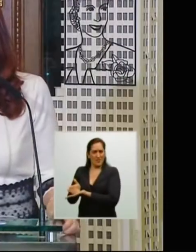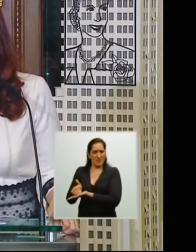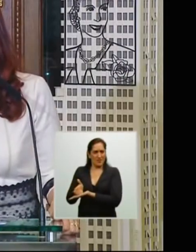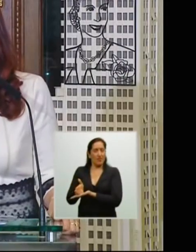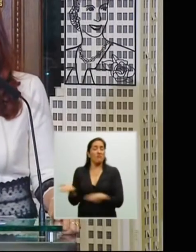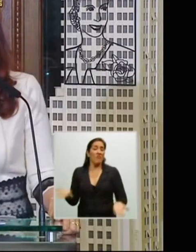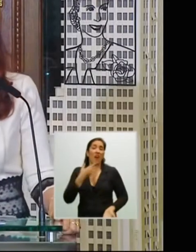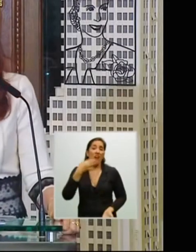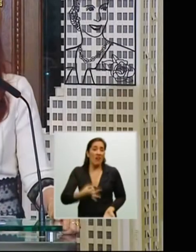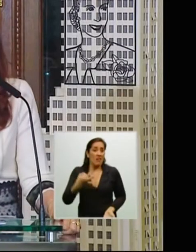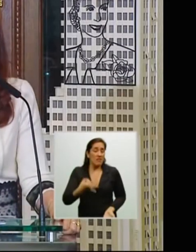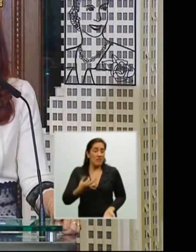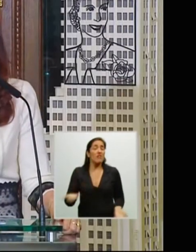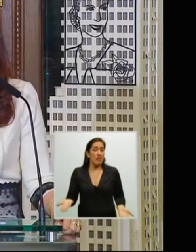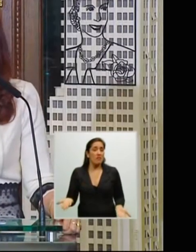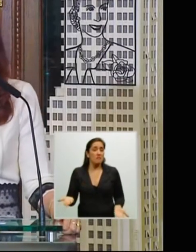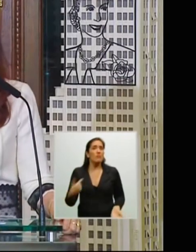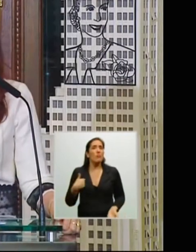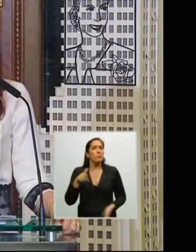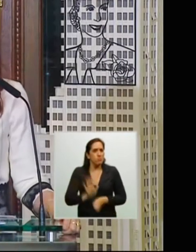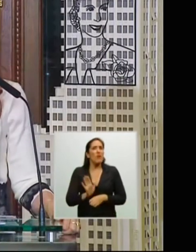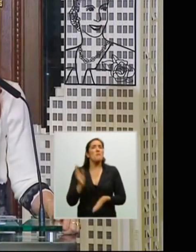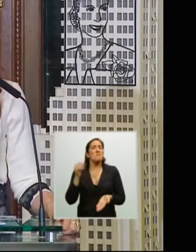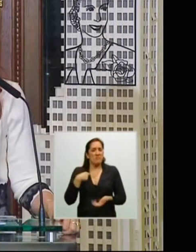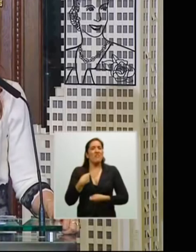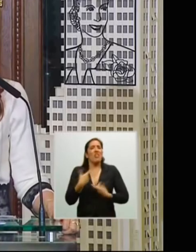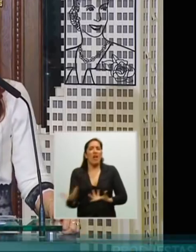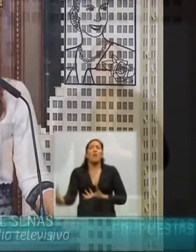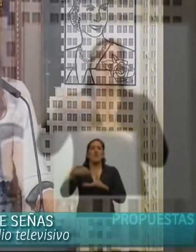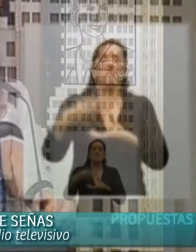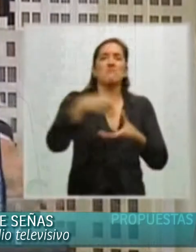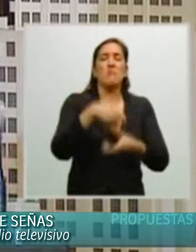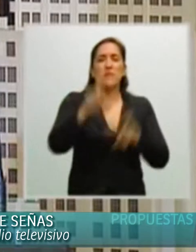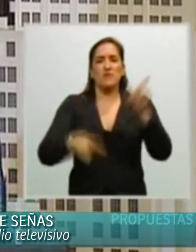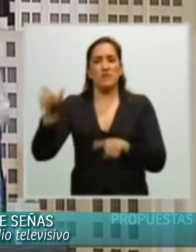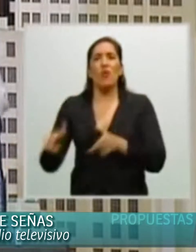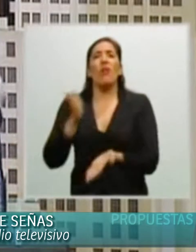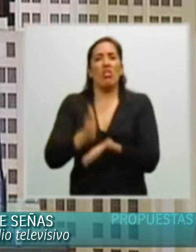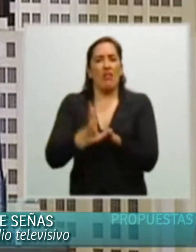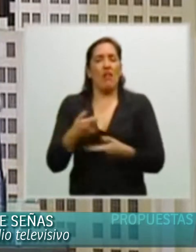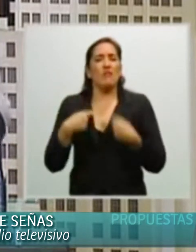Realmente estamos ante, también, una ampliación y una inclusión de derechos como nunca se había visto.